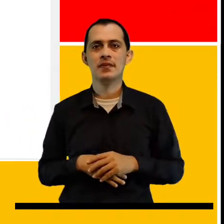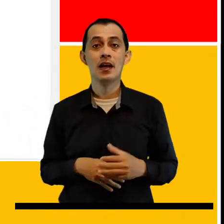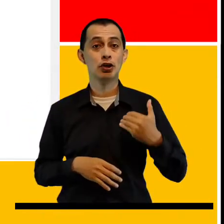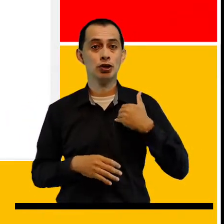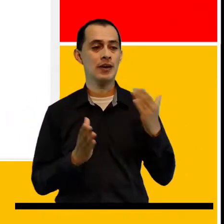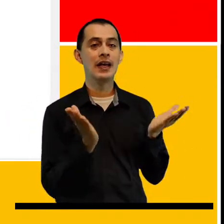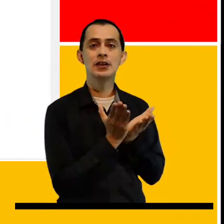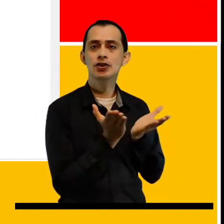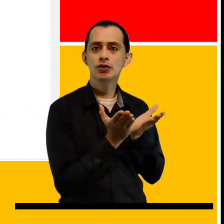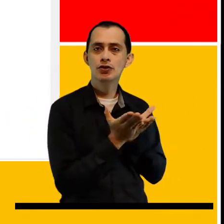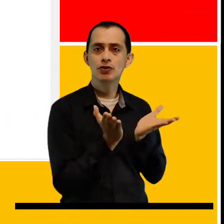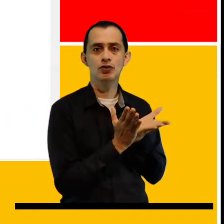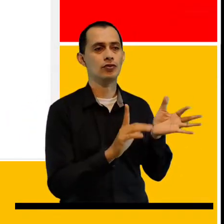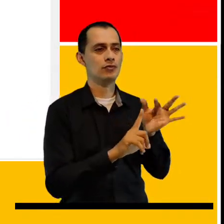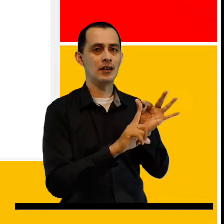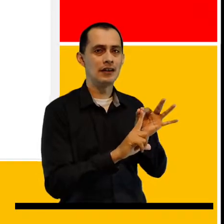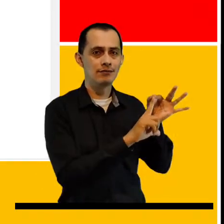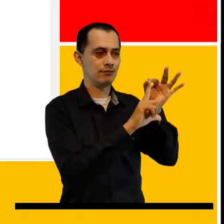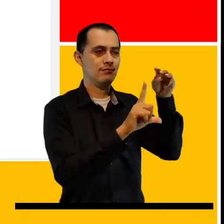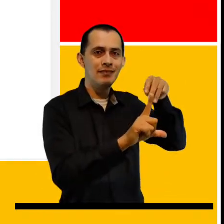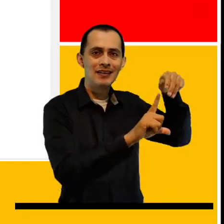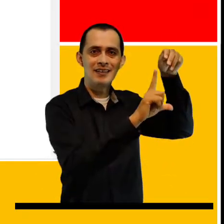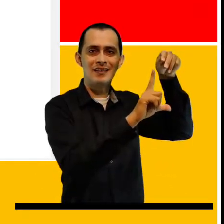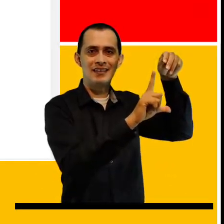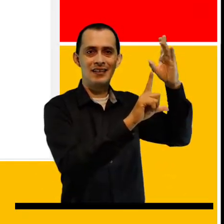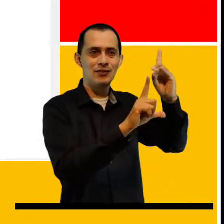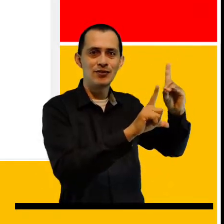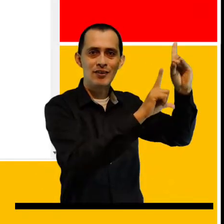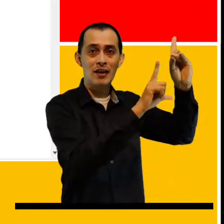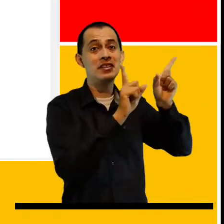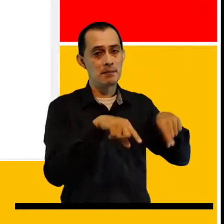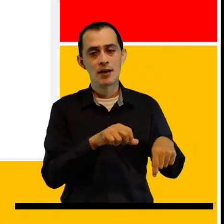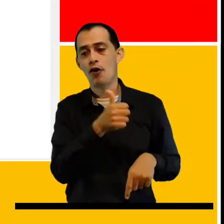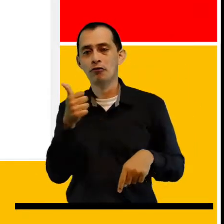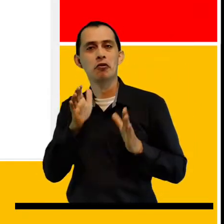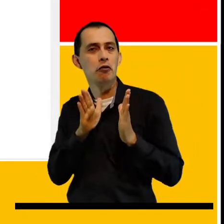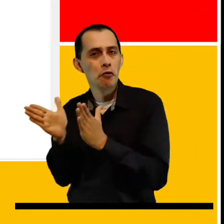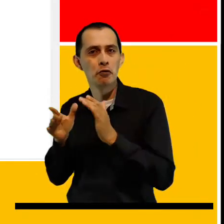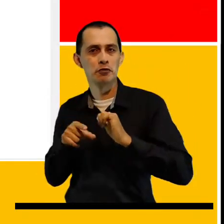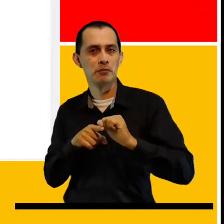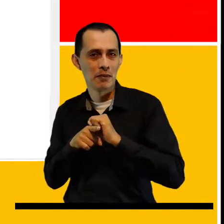a través de la educación formal, complementaria a través de cursos, prácticas, seminarios,